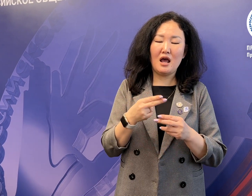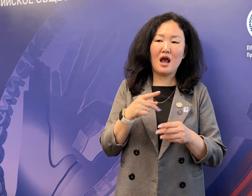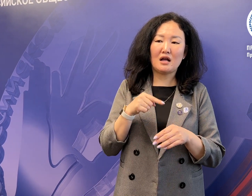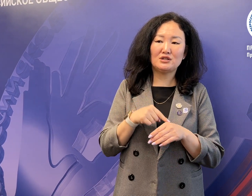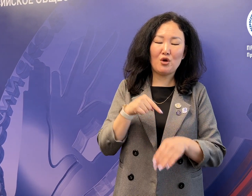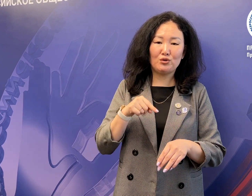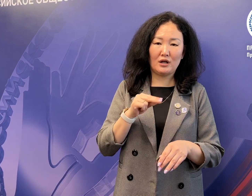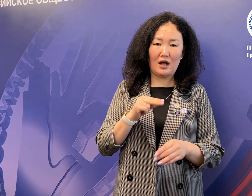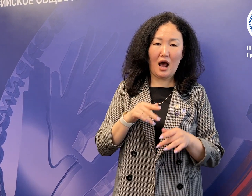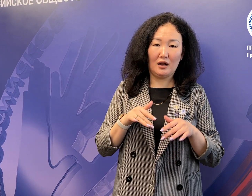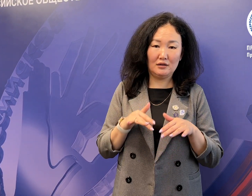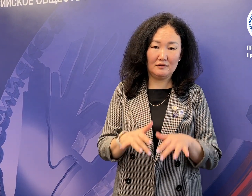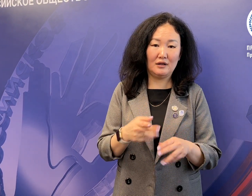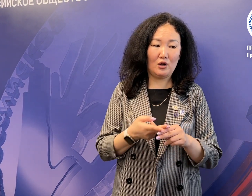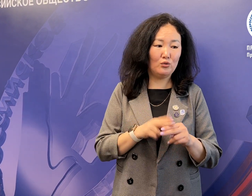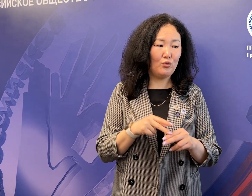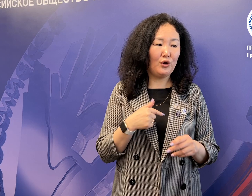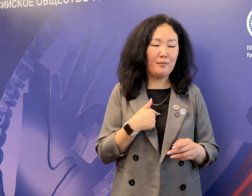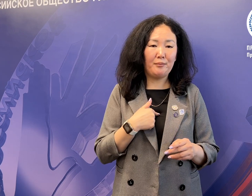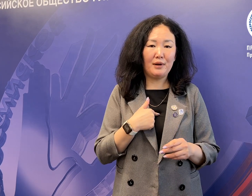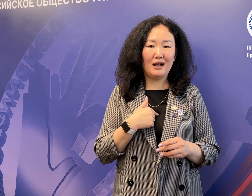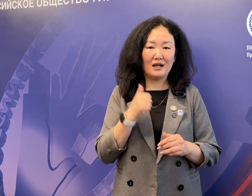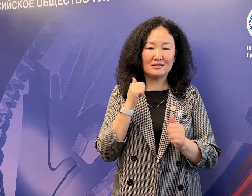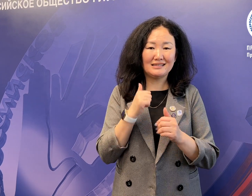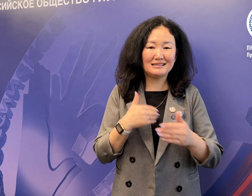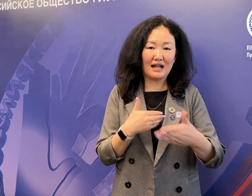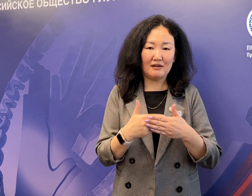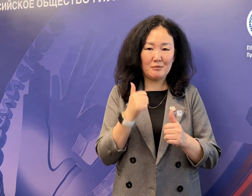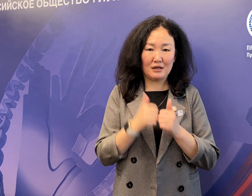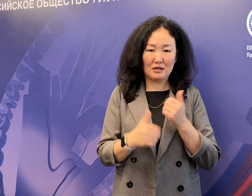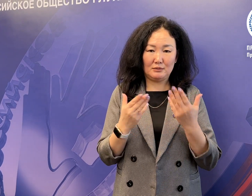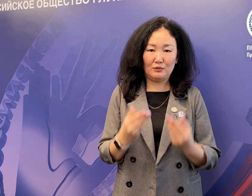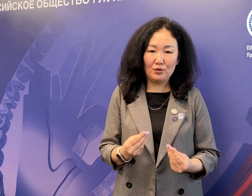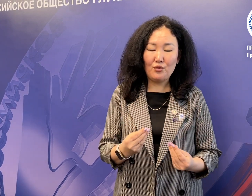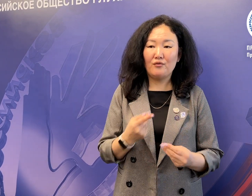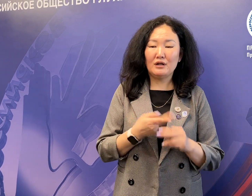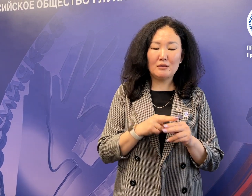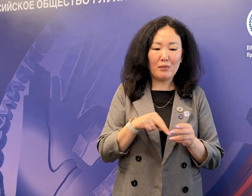кающегося деятельности, с которой мы сталкиваемся каждый день.